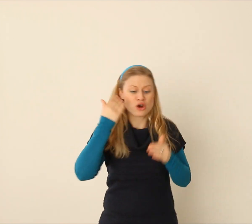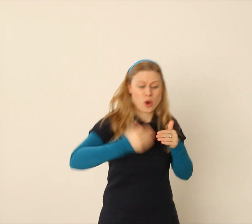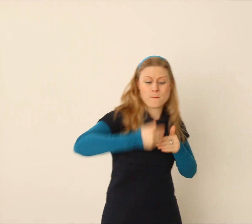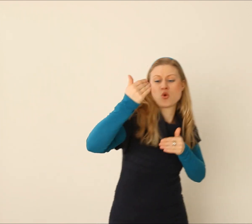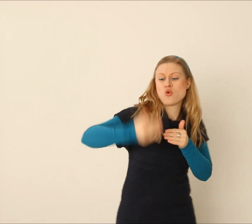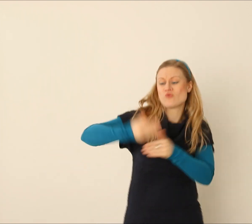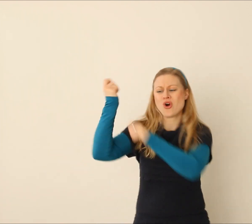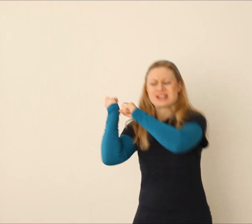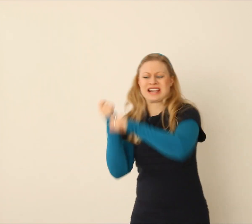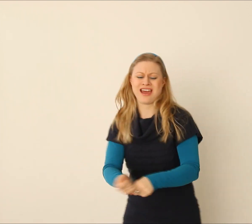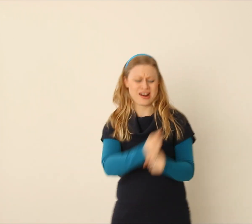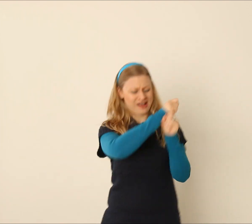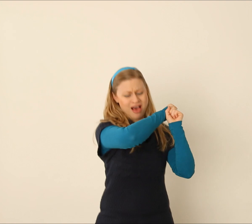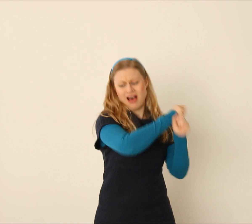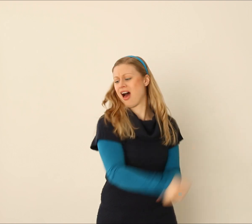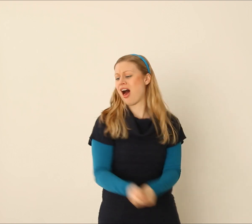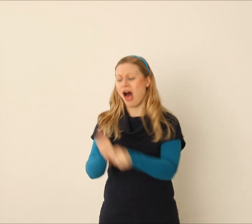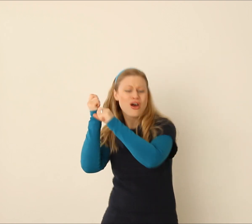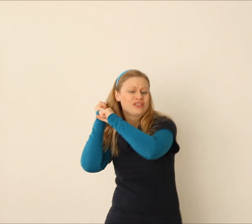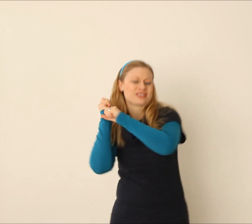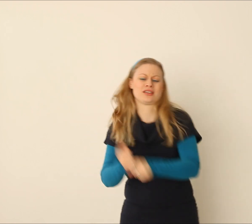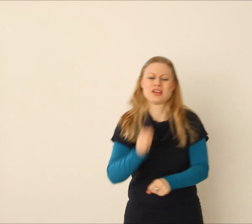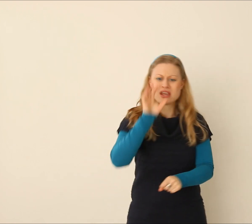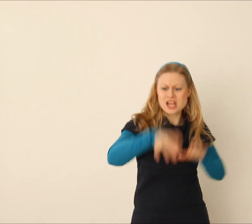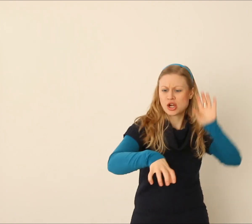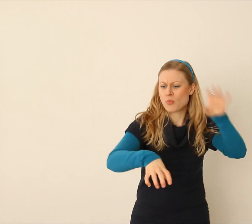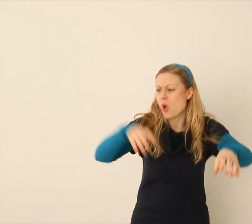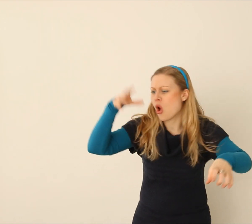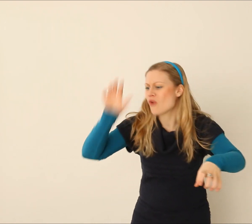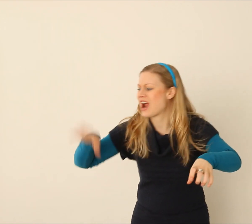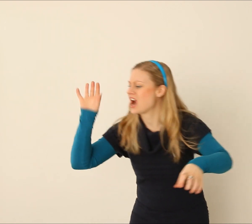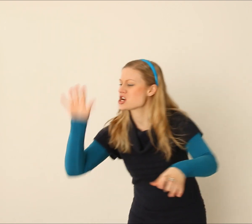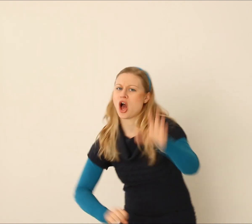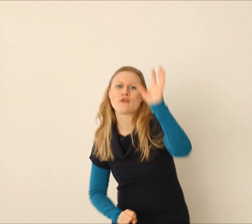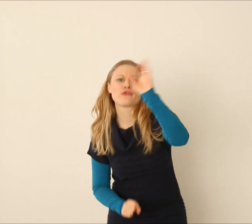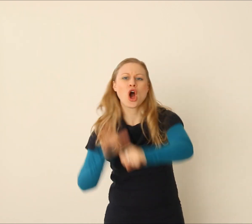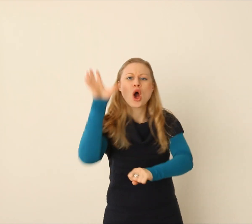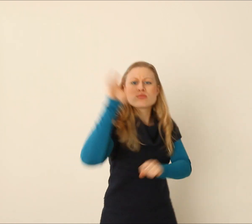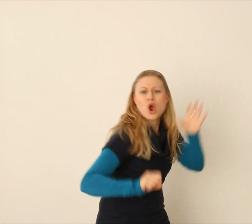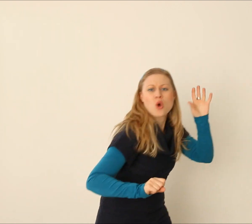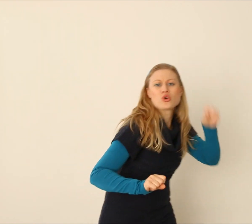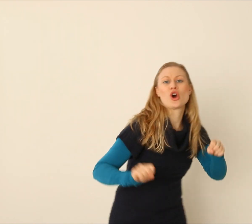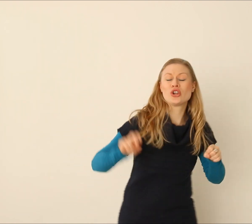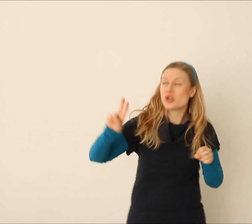Elke muur wordt neergehaald, ieder bolwerk afgebroken.